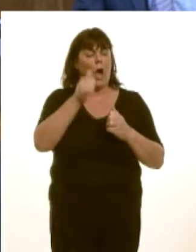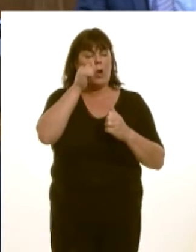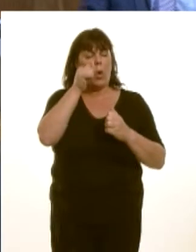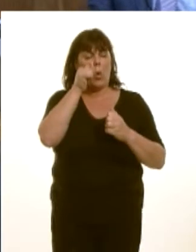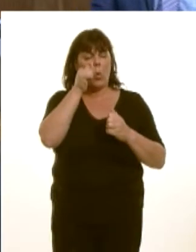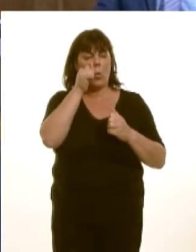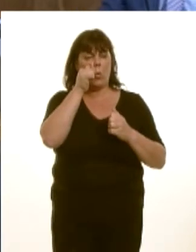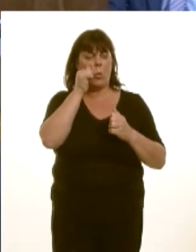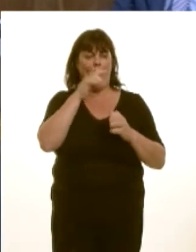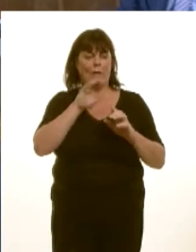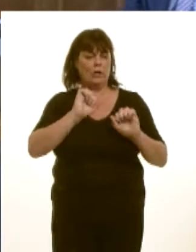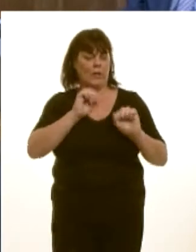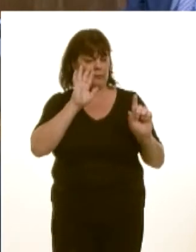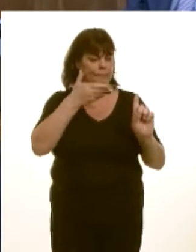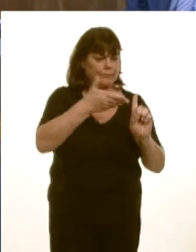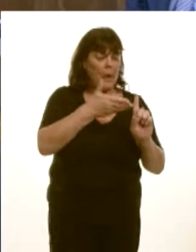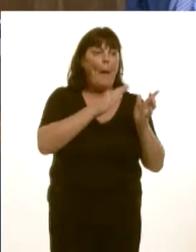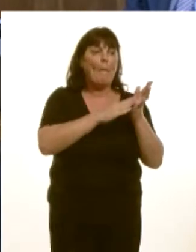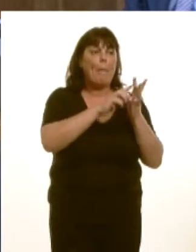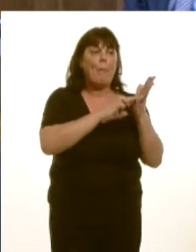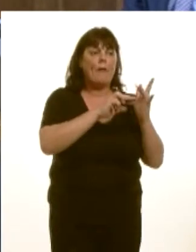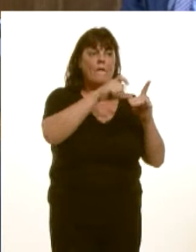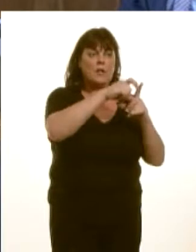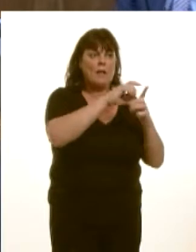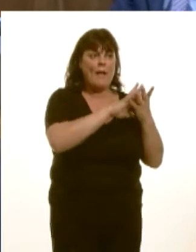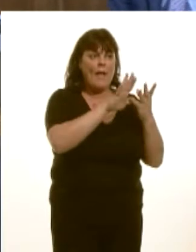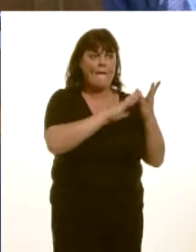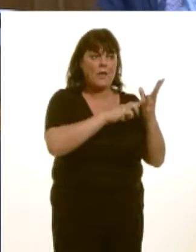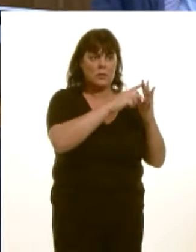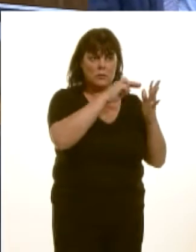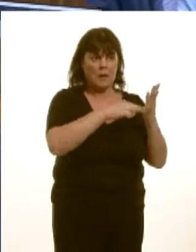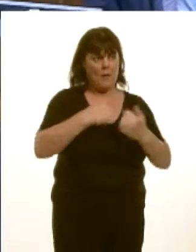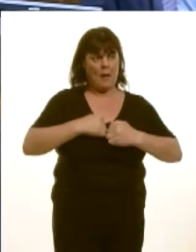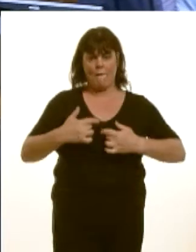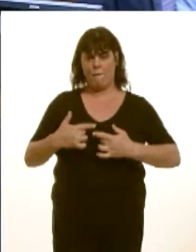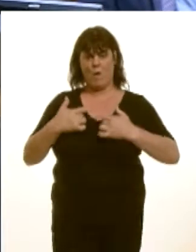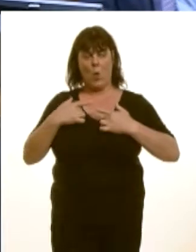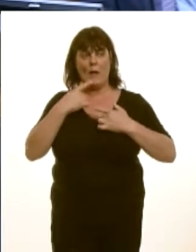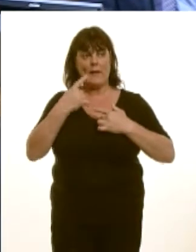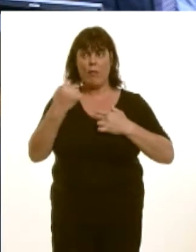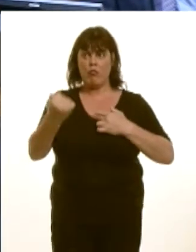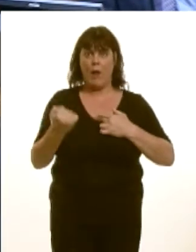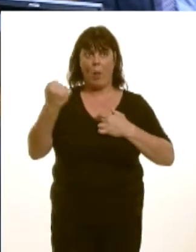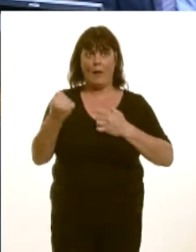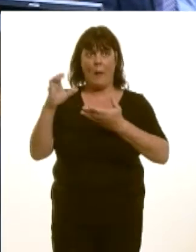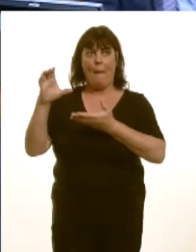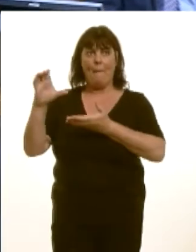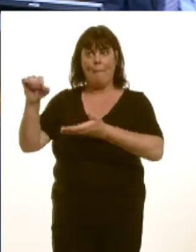wrth wneud hynny, ein barn ni fel Llywodraeth yw y dylai cyllideb y rheilffyrdd gael ei datganoli.